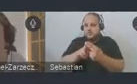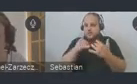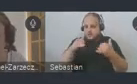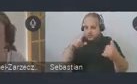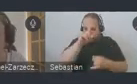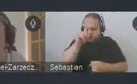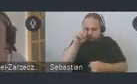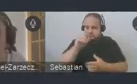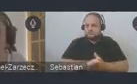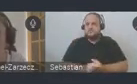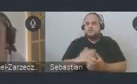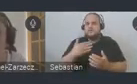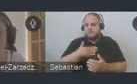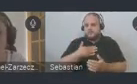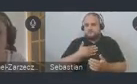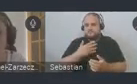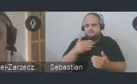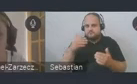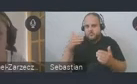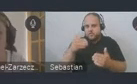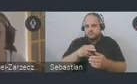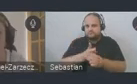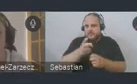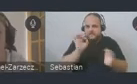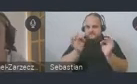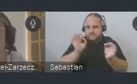mam dostęp do informacji, wiem, co się wokół mnie dzieje,